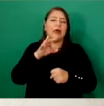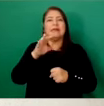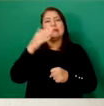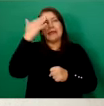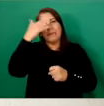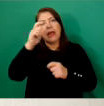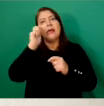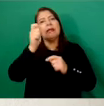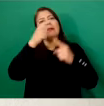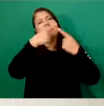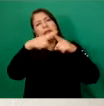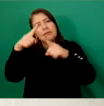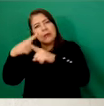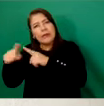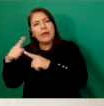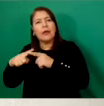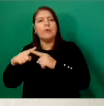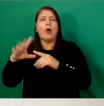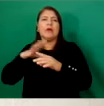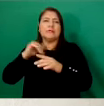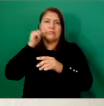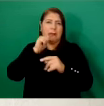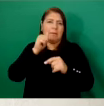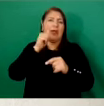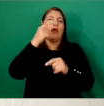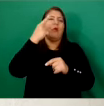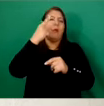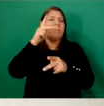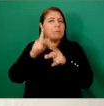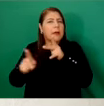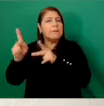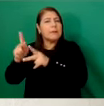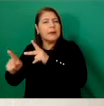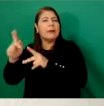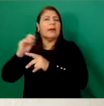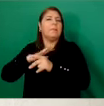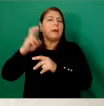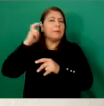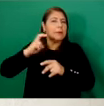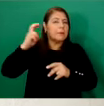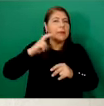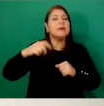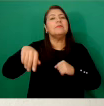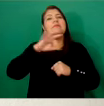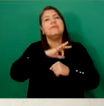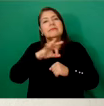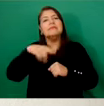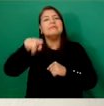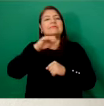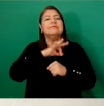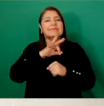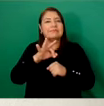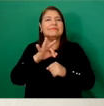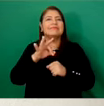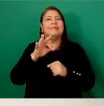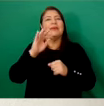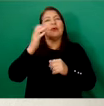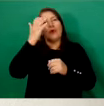distintas causas a lo largo de cada episodio para ayudar y dejar un granito de arena en